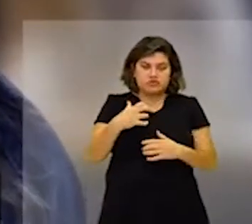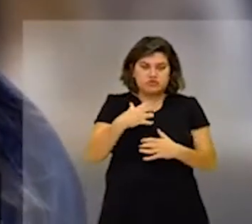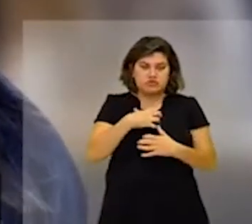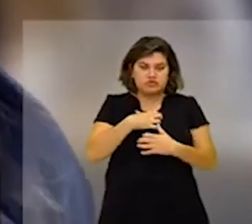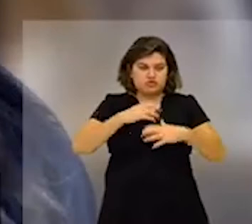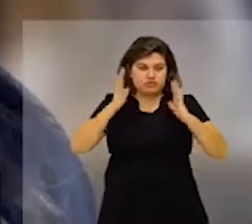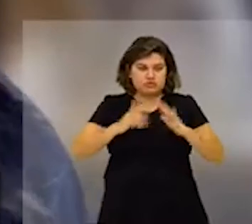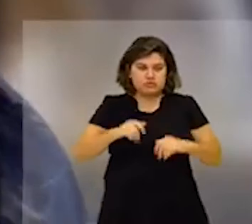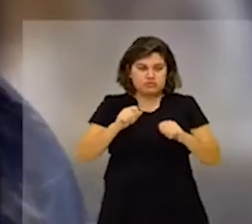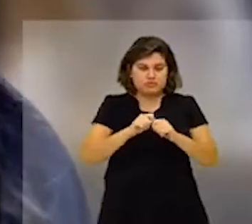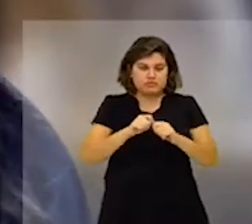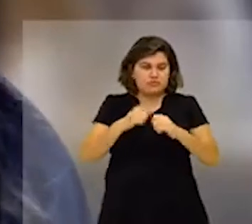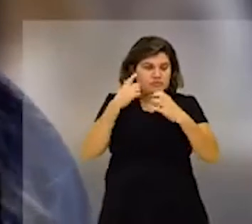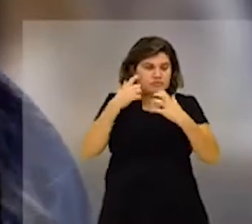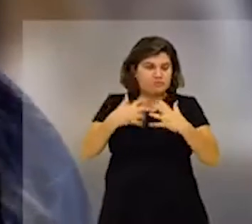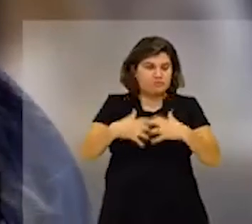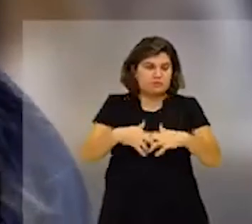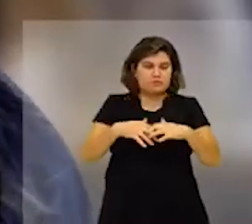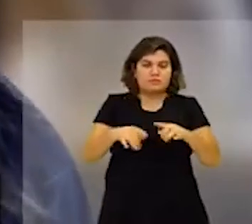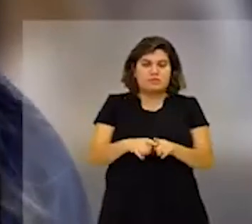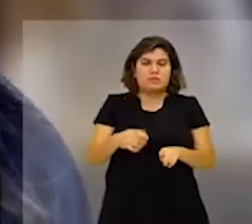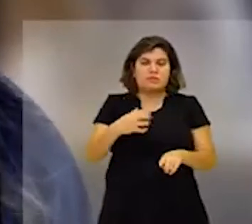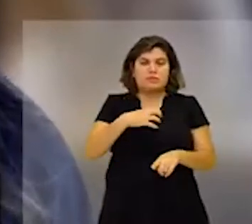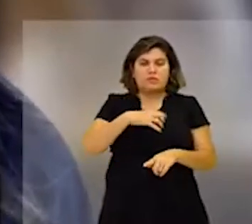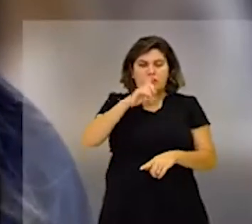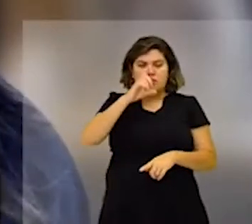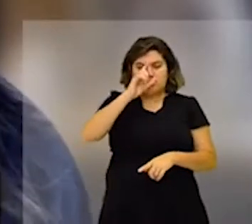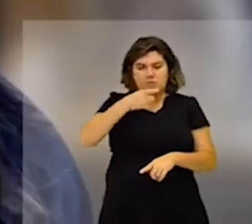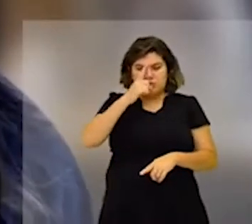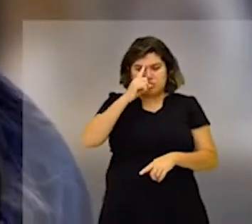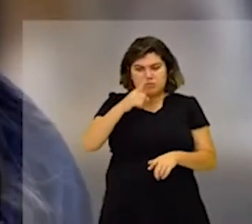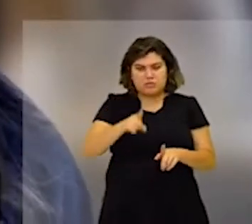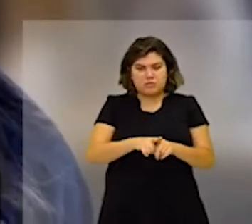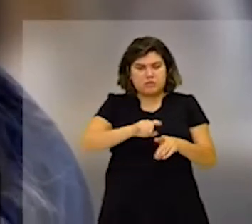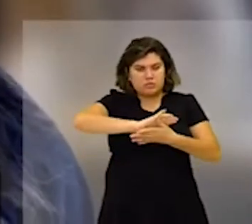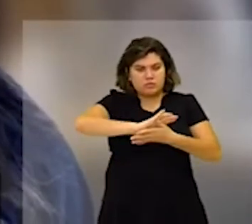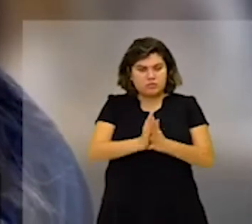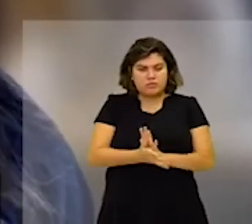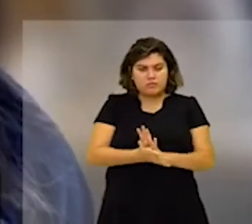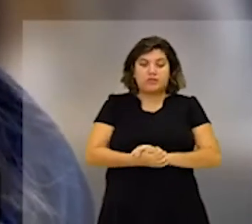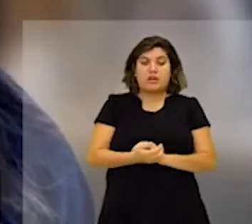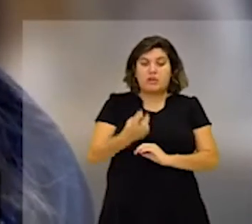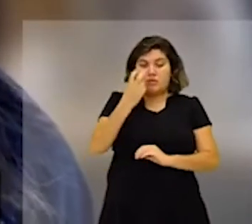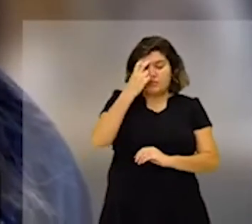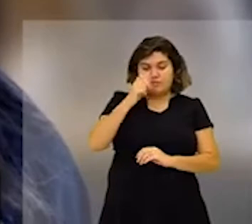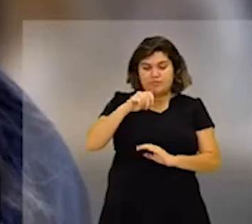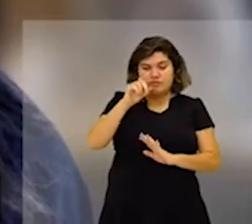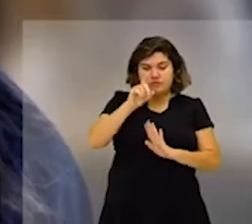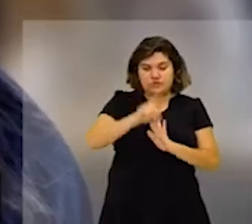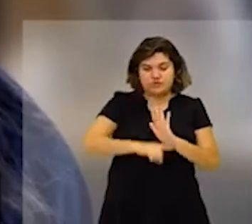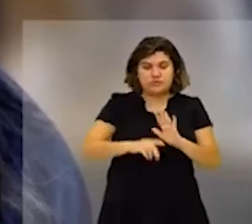apensado e das formas de dominação e exclusão a cultura como direito do cidadão direito a produzir